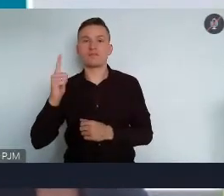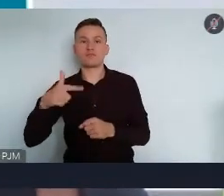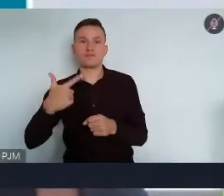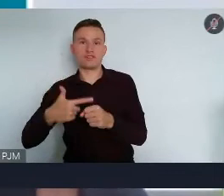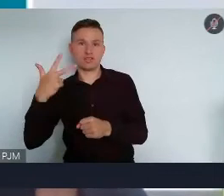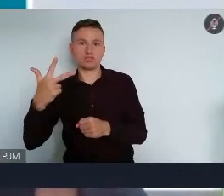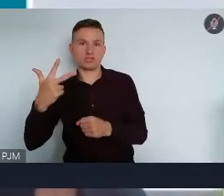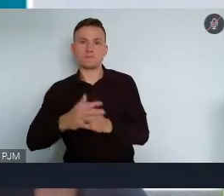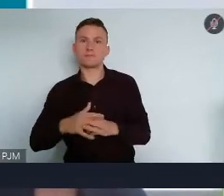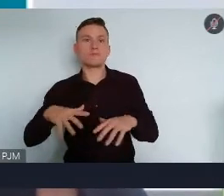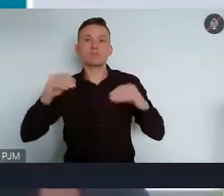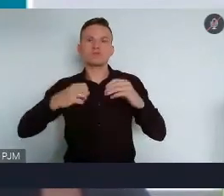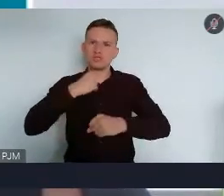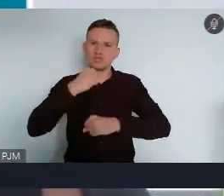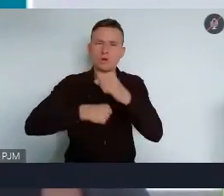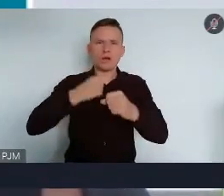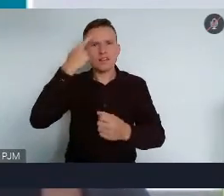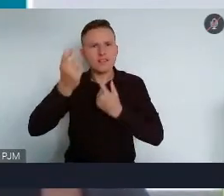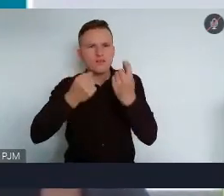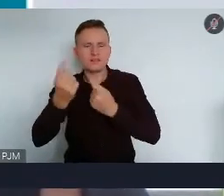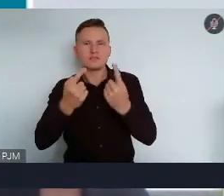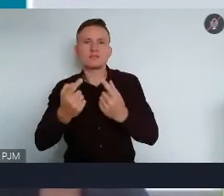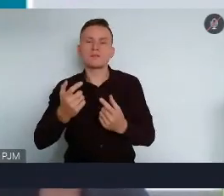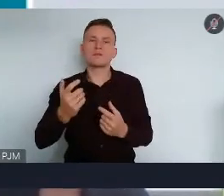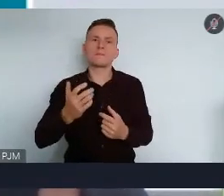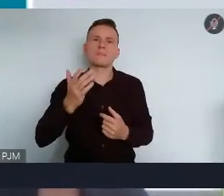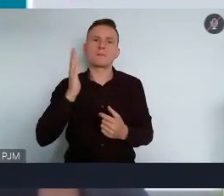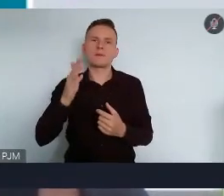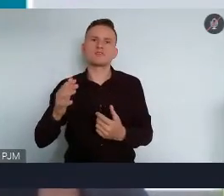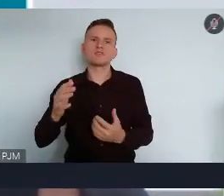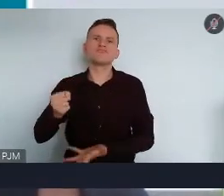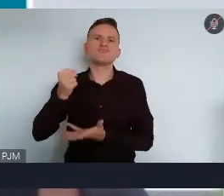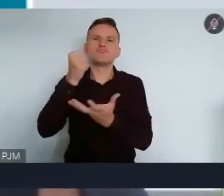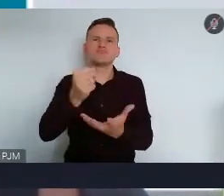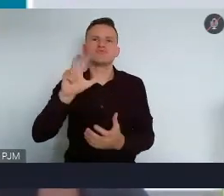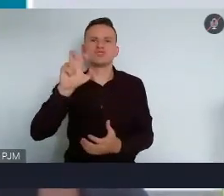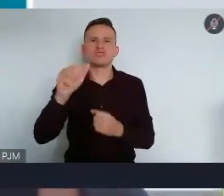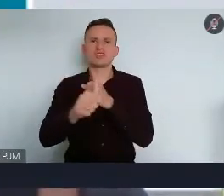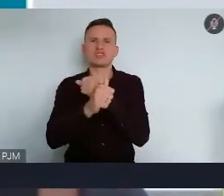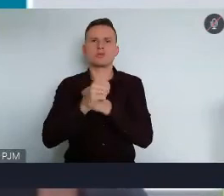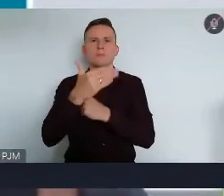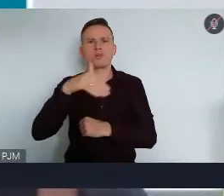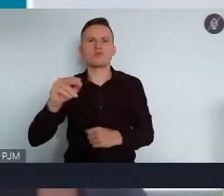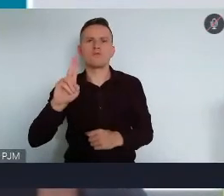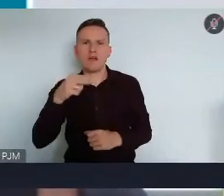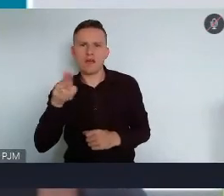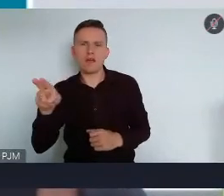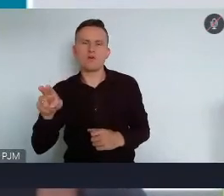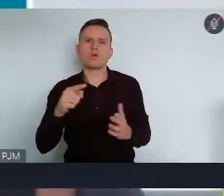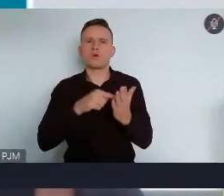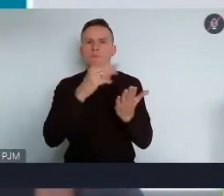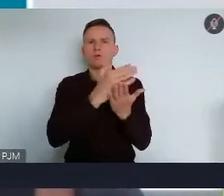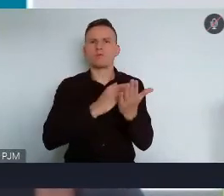na działanie innowacyjne zostanie przeznaczone 360 milionów euro z programu Horyzont Europa i będą to środki,